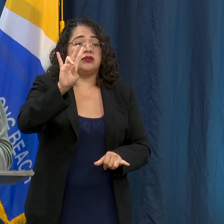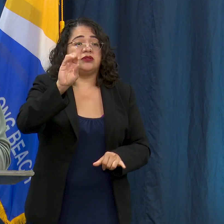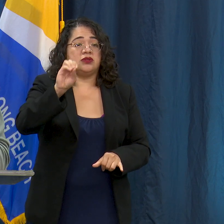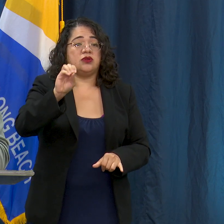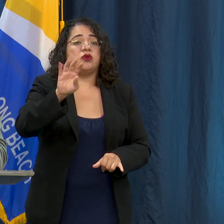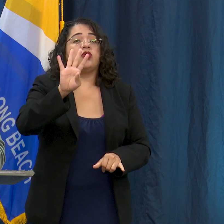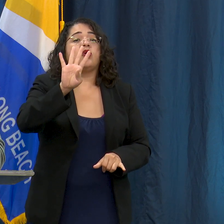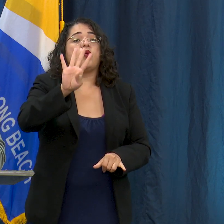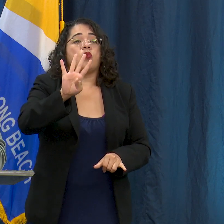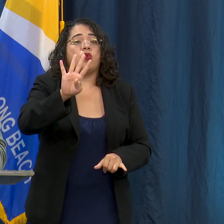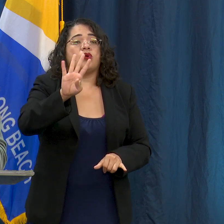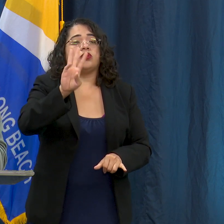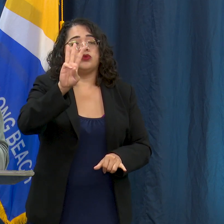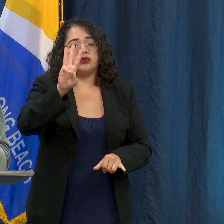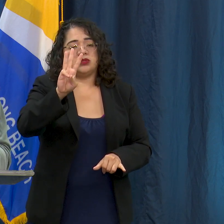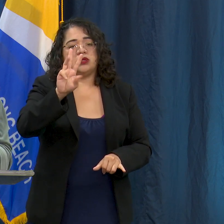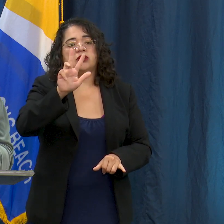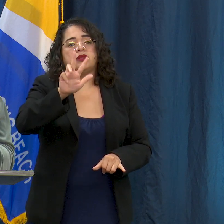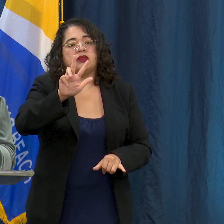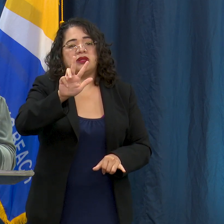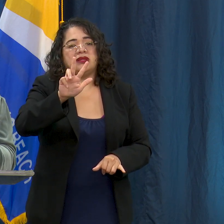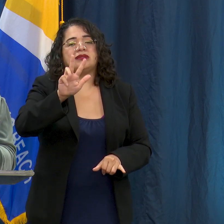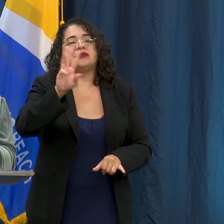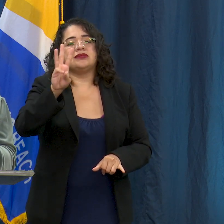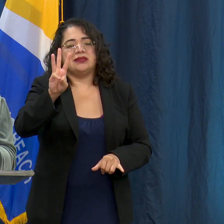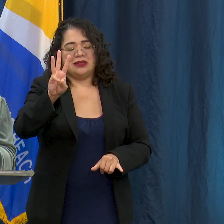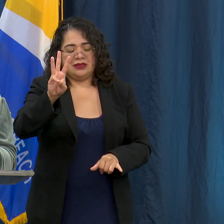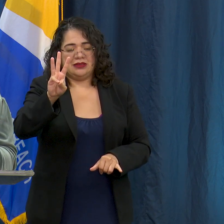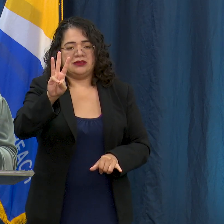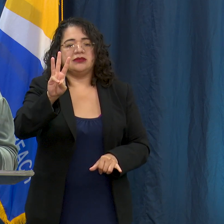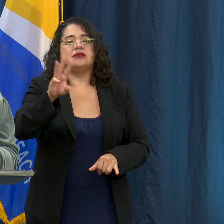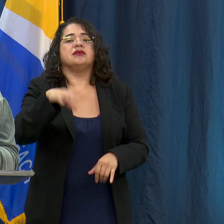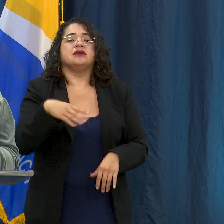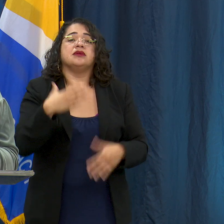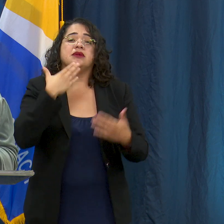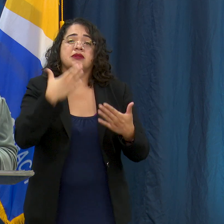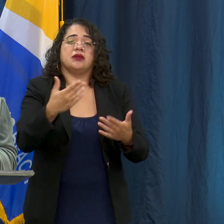say he stresses muchas gracias por accompany a nose Oy nos vemos a la misma